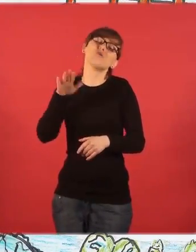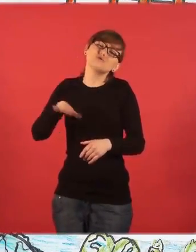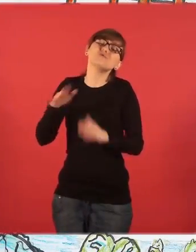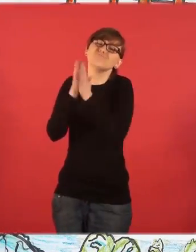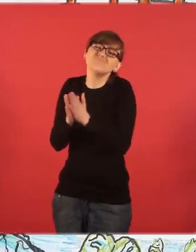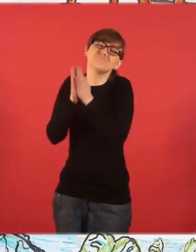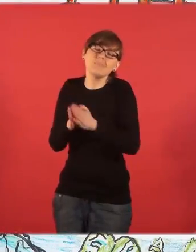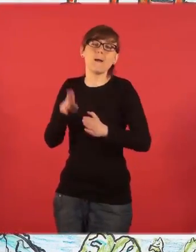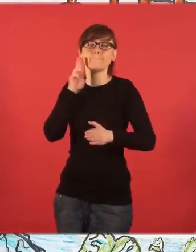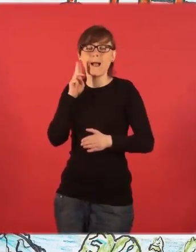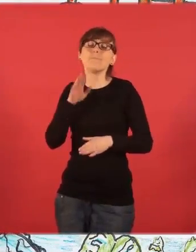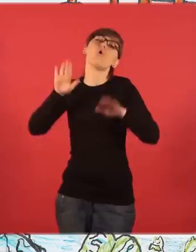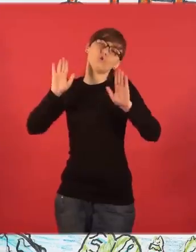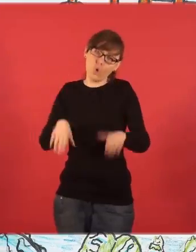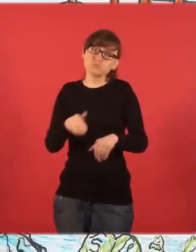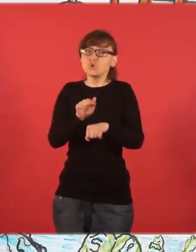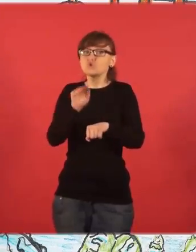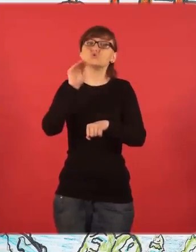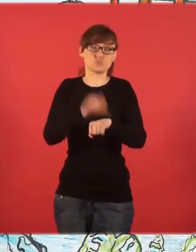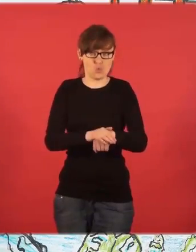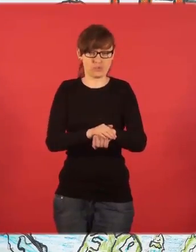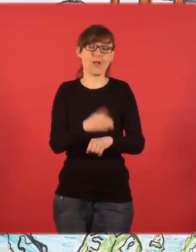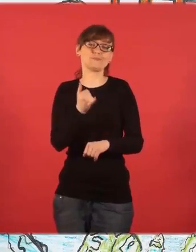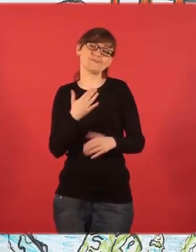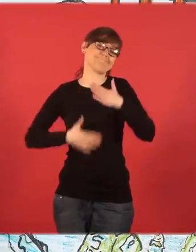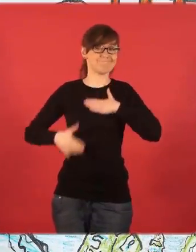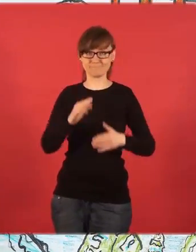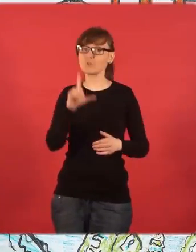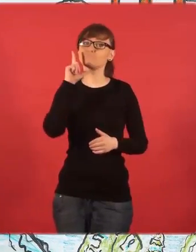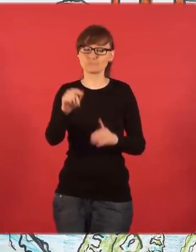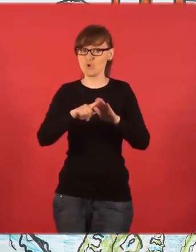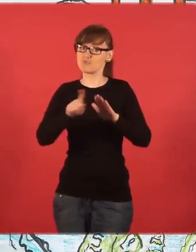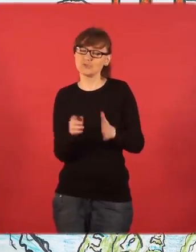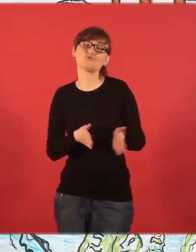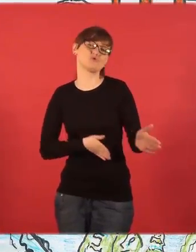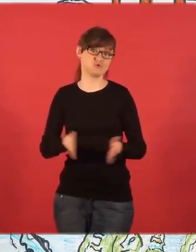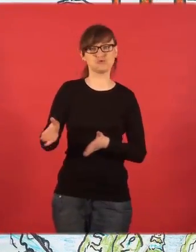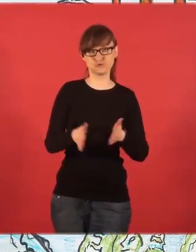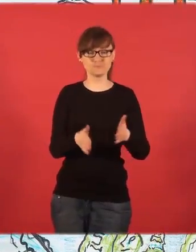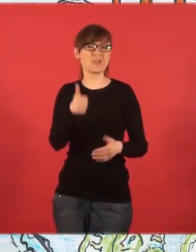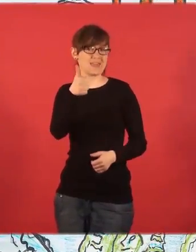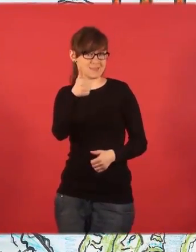Ale dzieci bardzo prosiły mamę, która się wreszcie zgodziła. Dzieci obiecały że nie będą jeździć blisko przerębli.